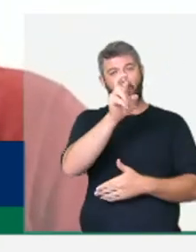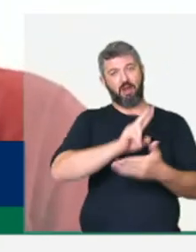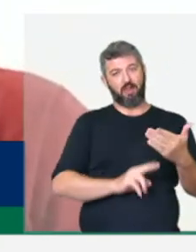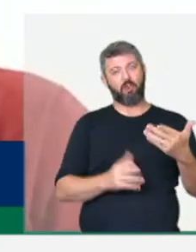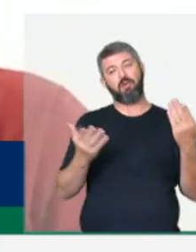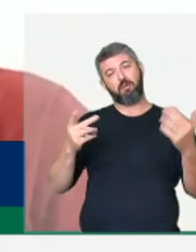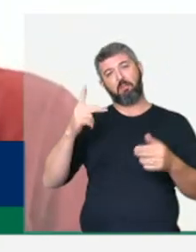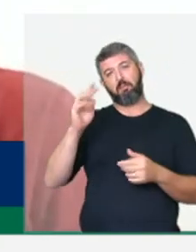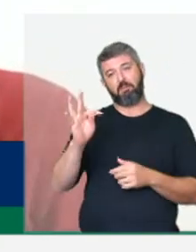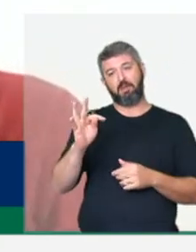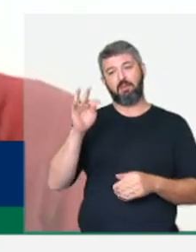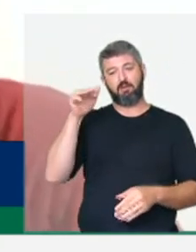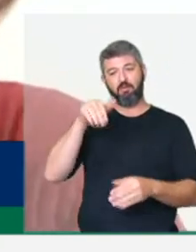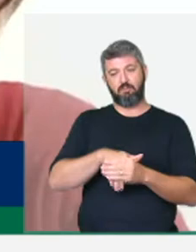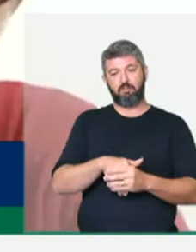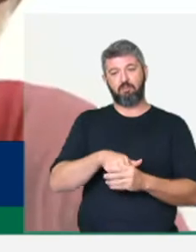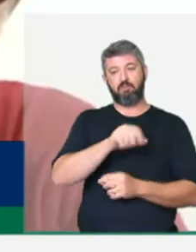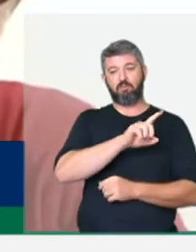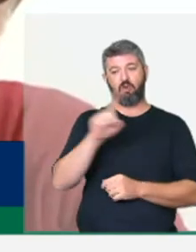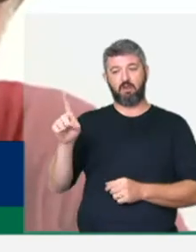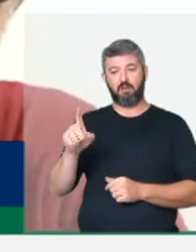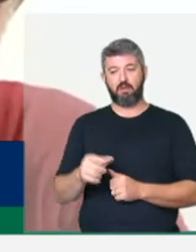MANIFESTA O NÃO ATENDIMENTO... AOS